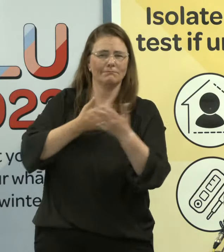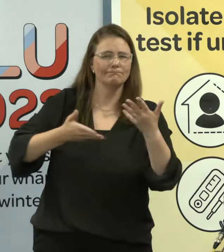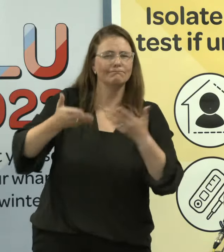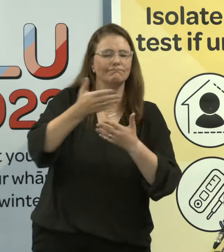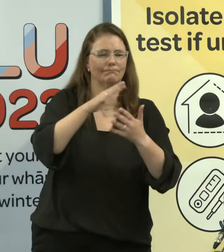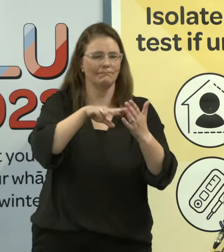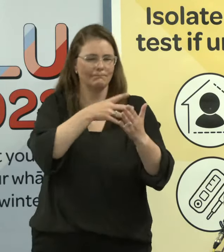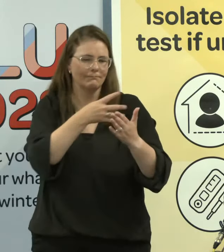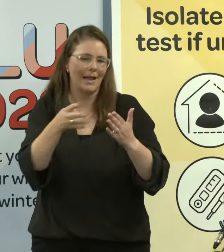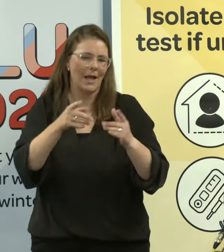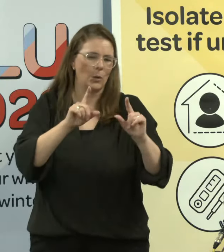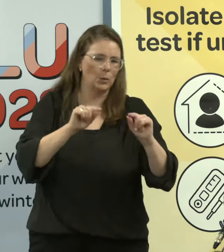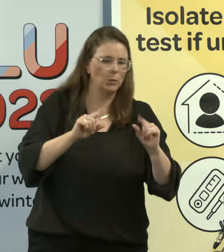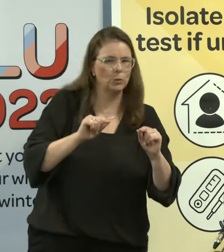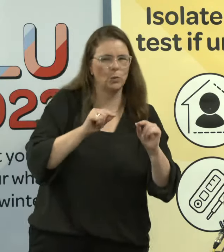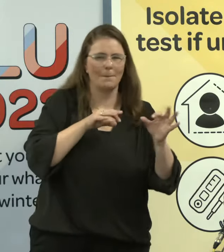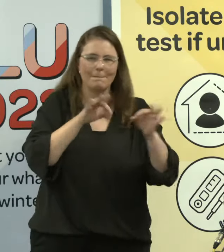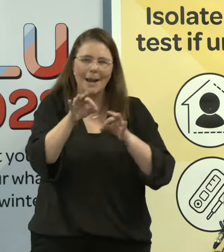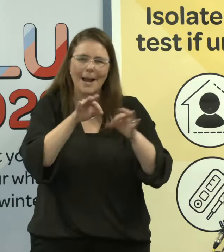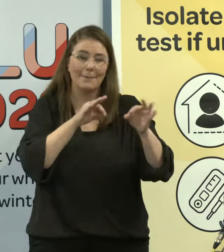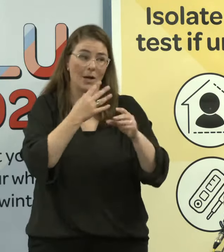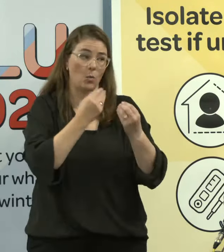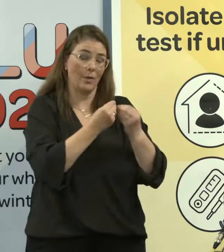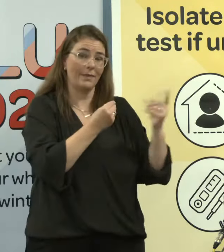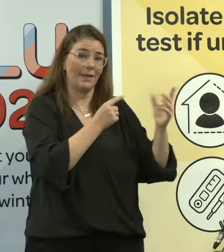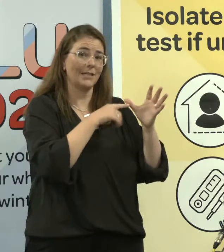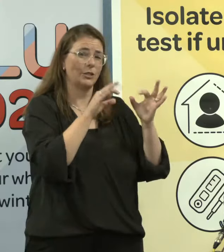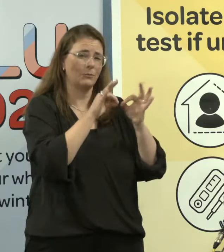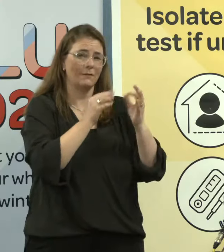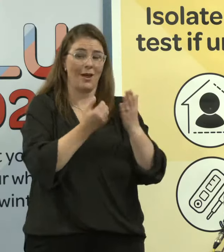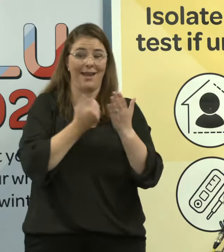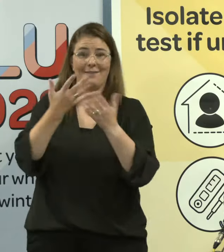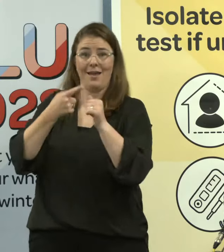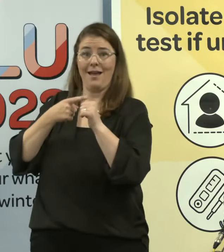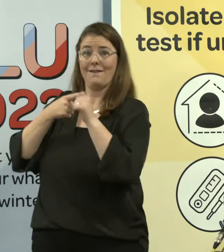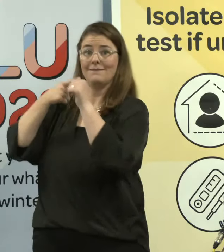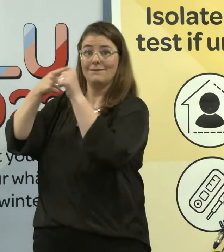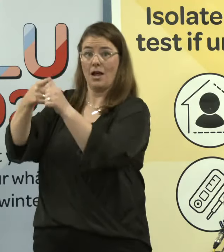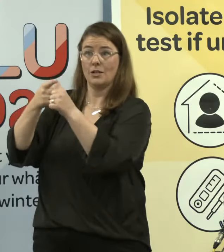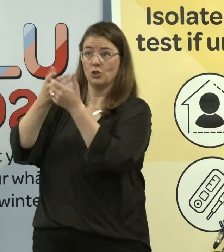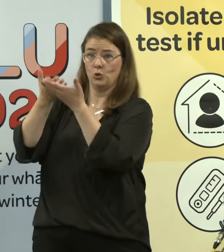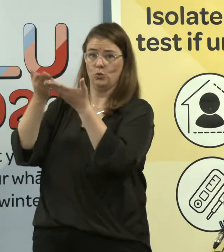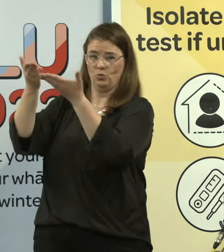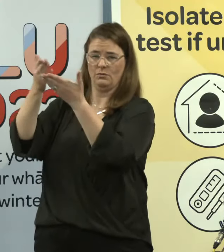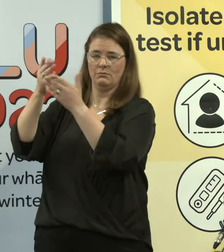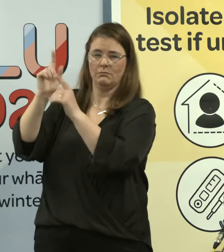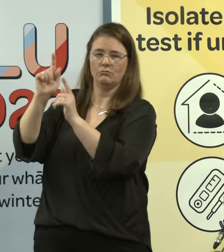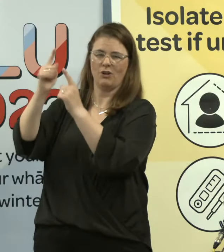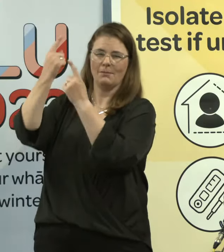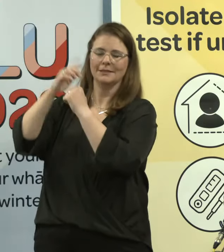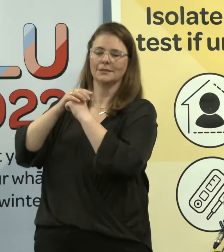matou ki te taumata mataara 4. I whai waahi ahau ki nga